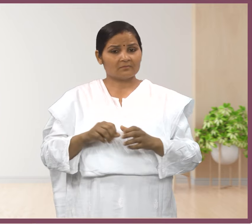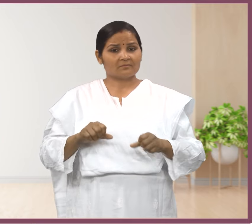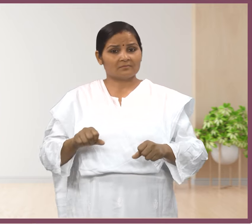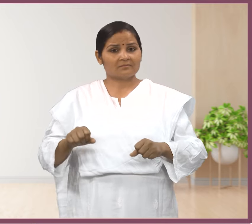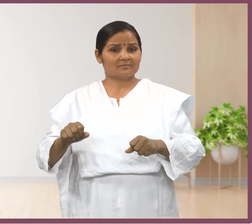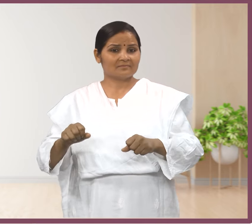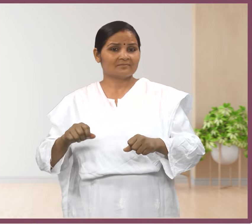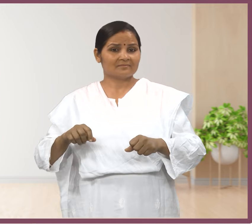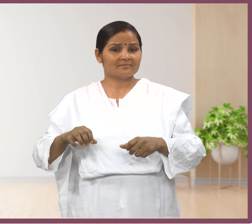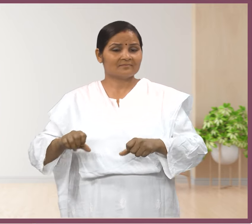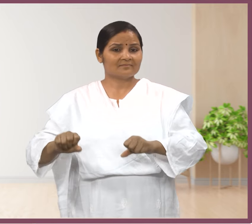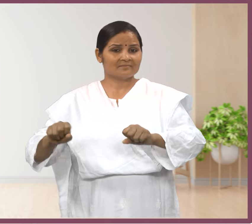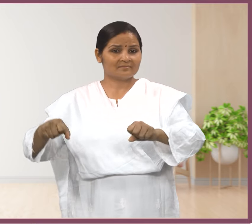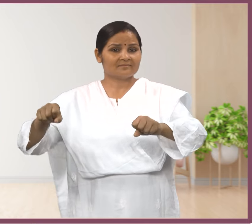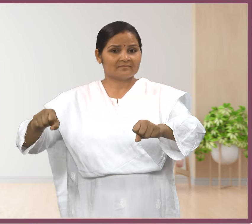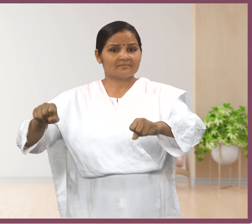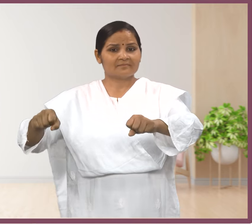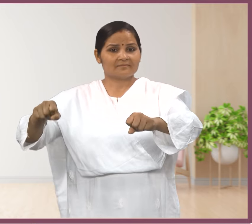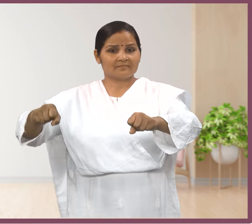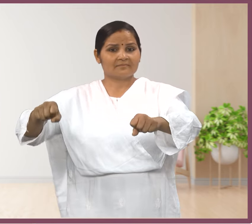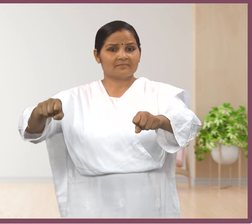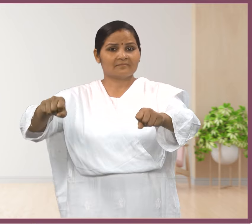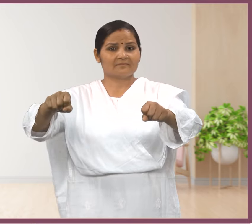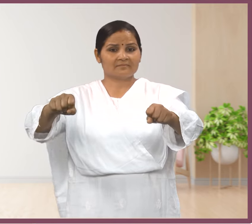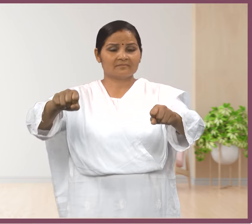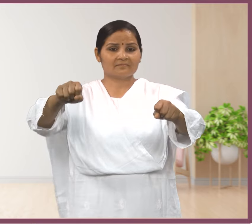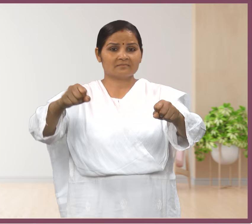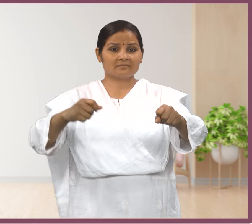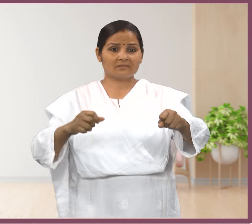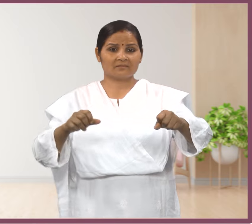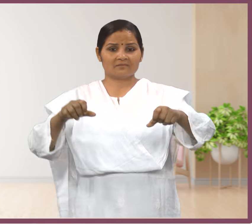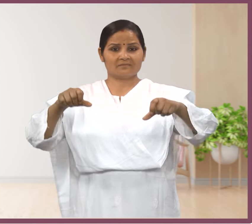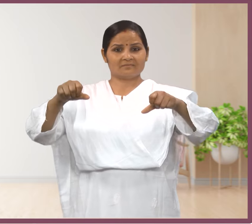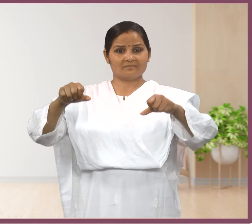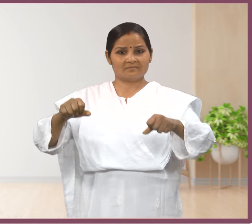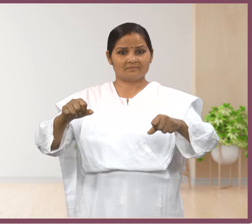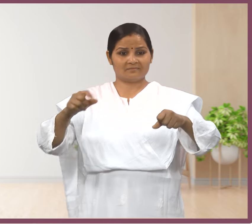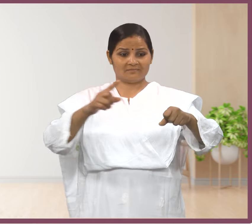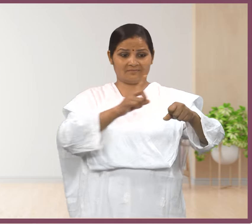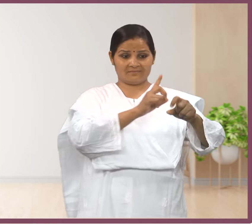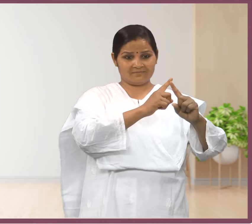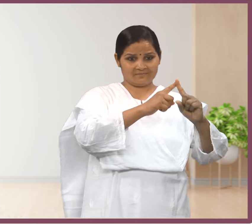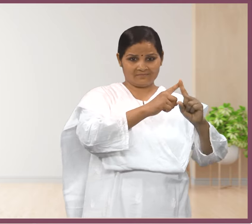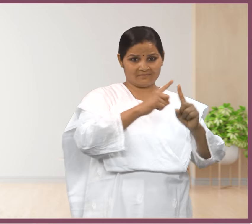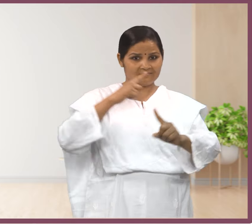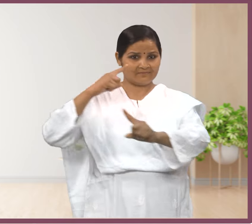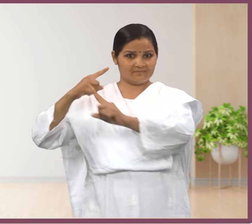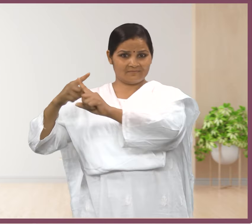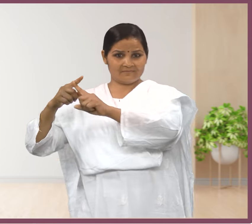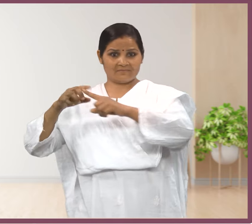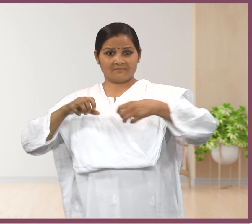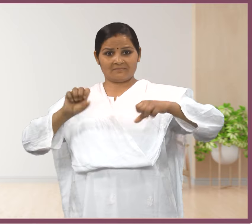మెల్లిమెల్లిగా తాడుపై నడుపుతూ, తాడు మధ్యలోకి రాగానే బైక్ ఆపాడు.